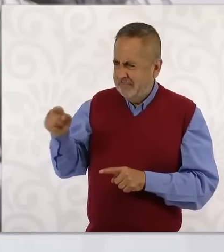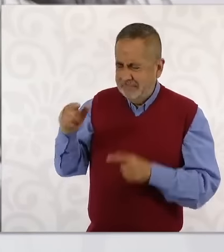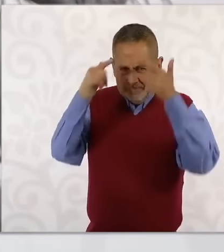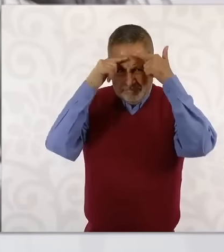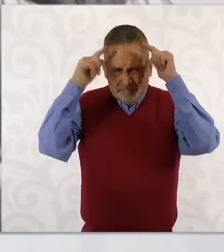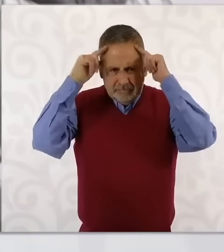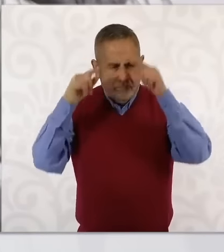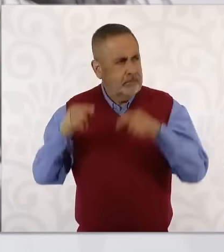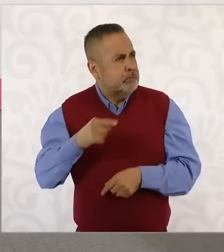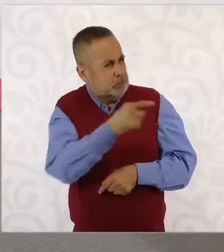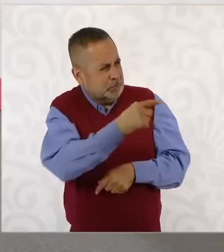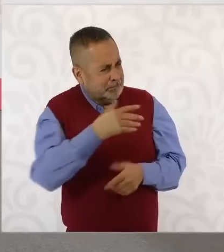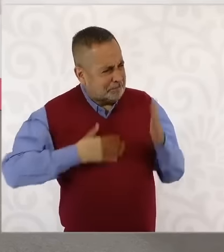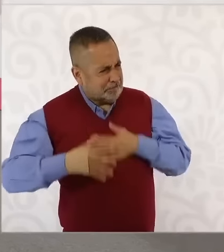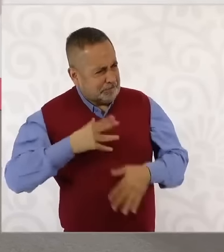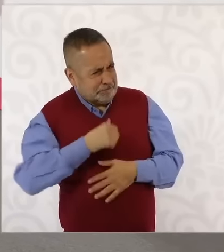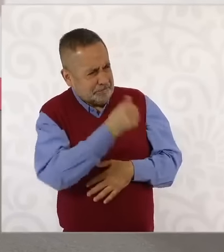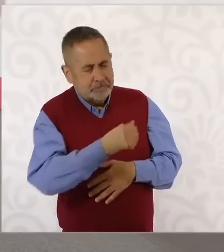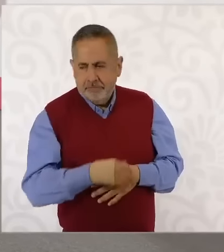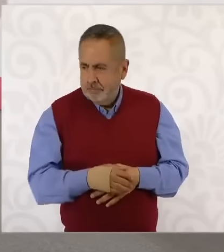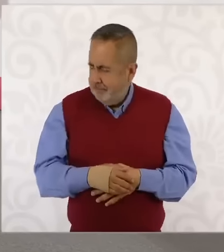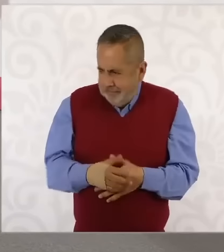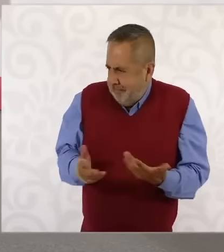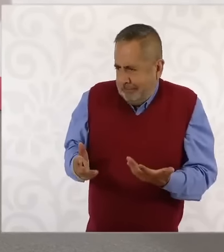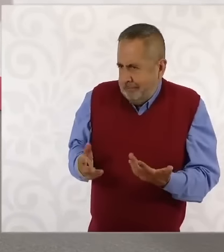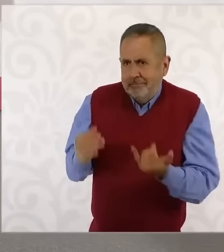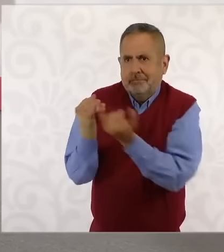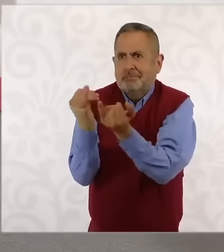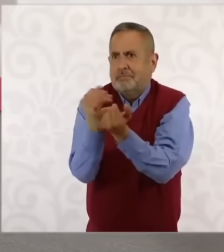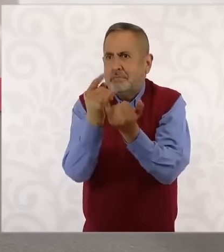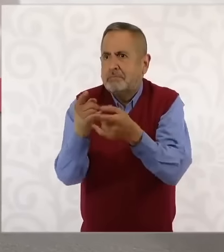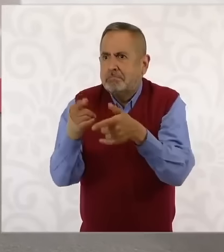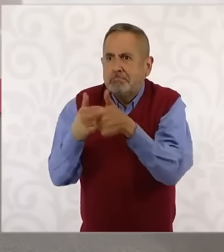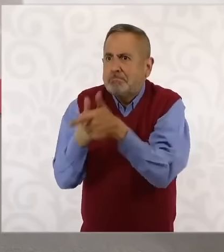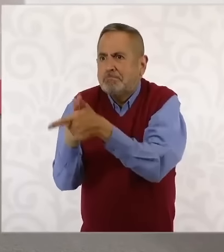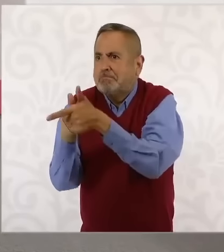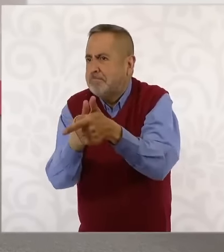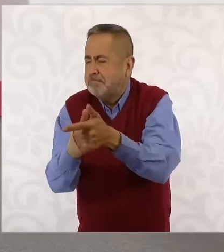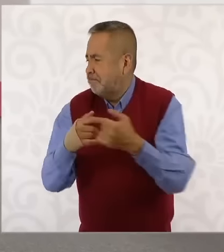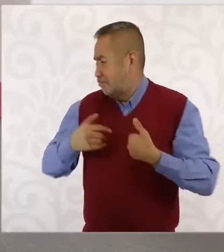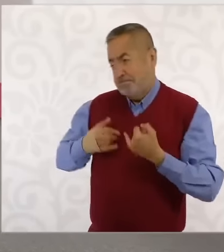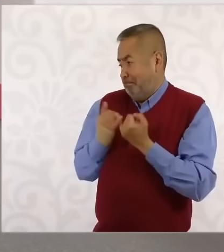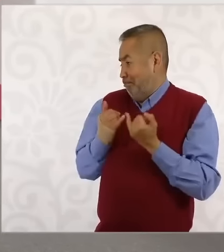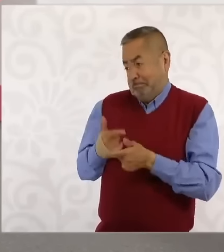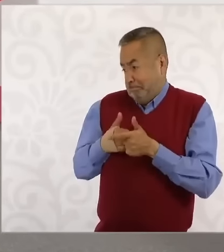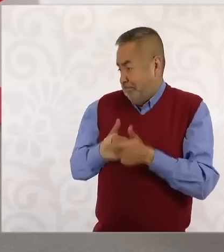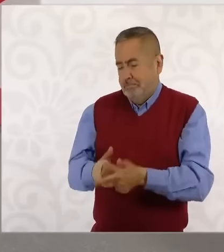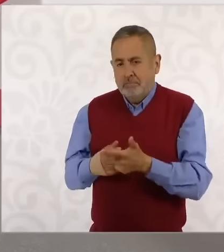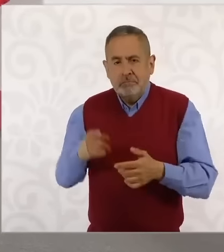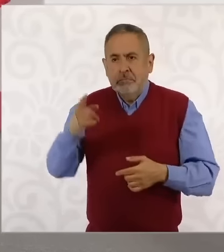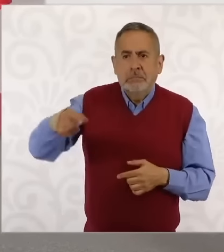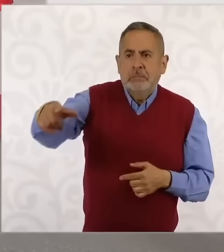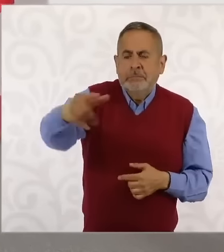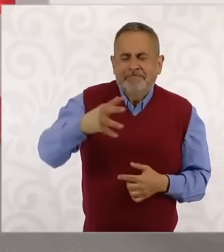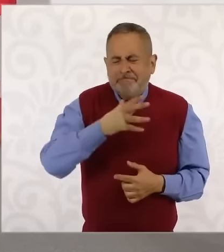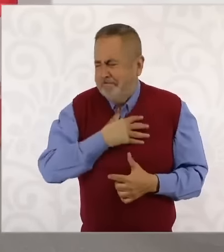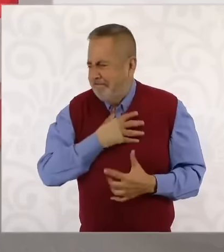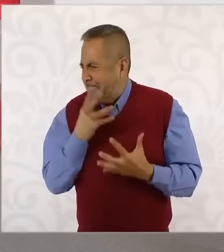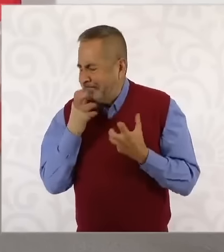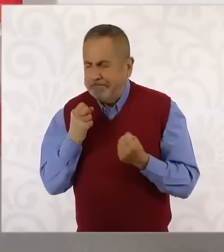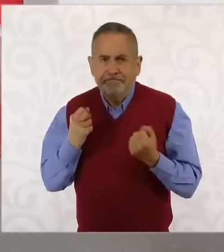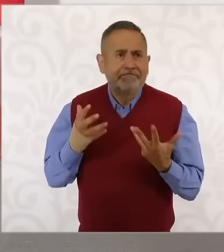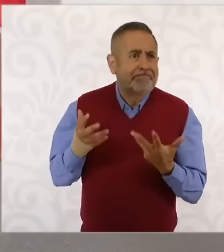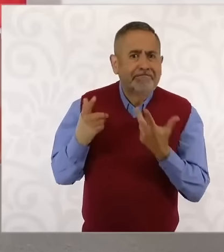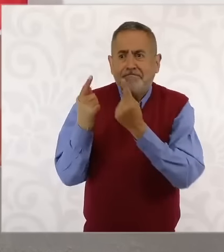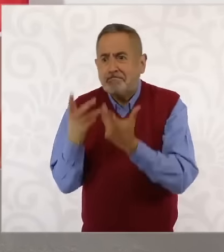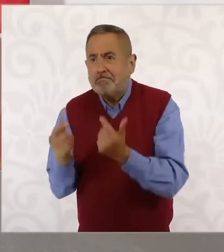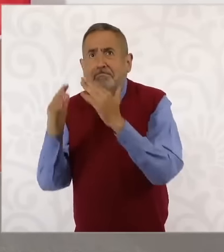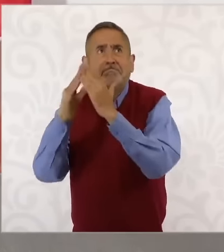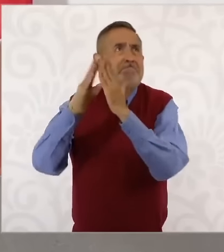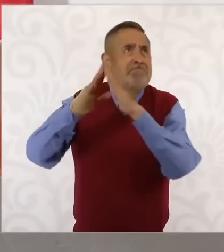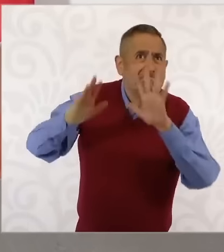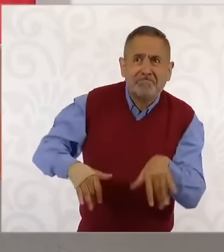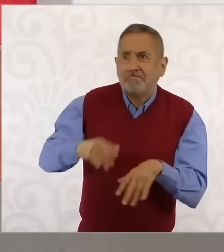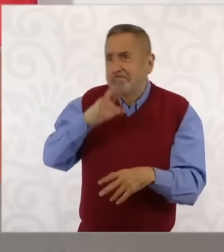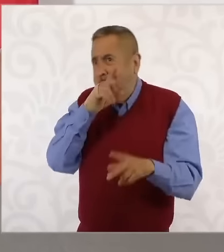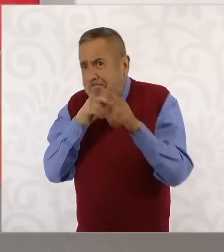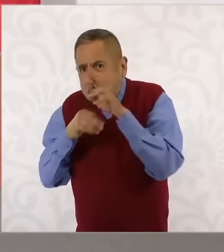usted no se cansa. Si la gente está viviendo un una situación de dolor, de eh de angustia,